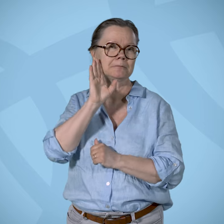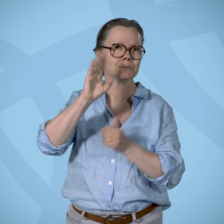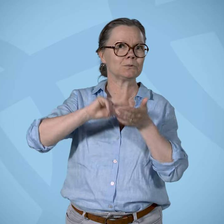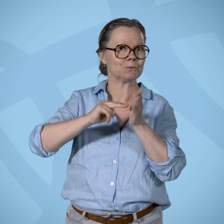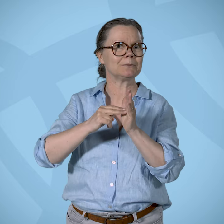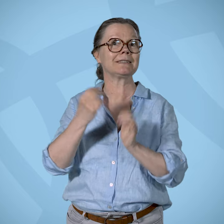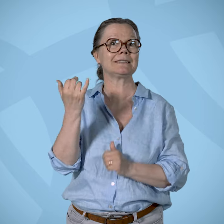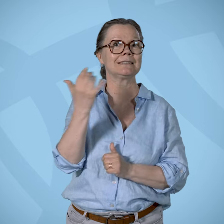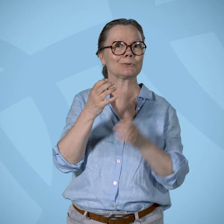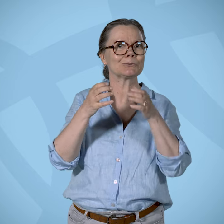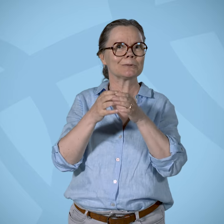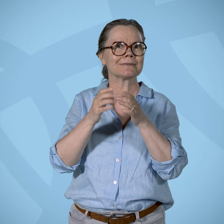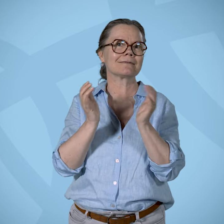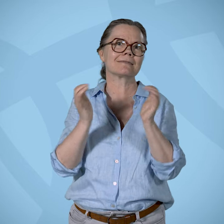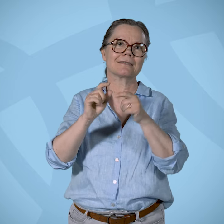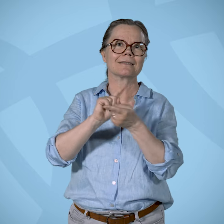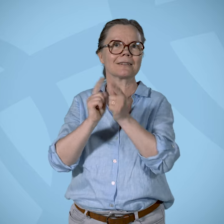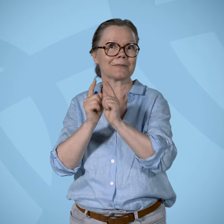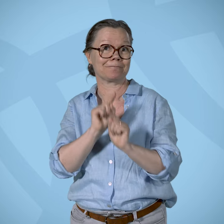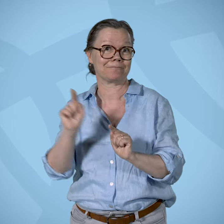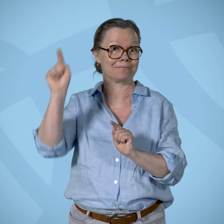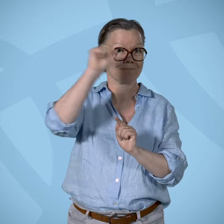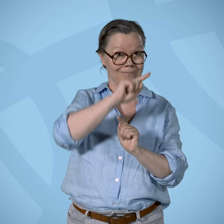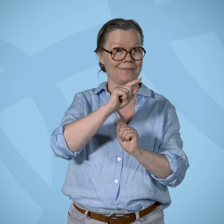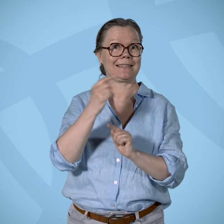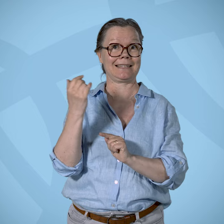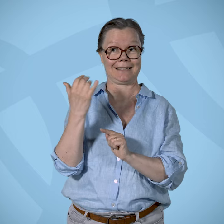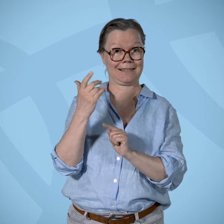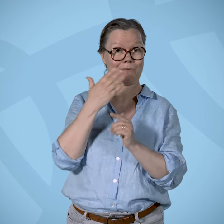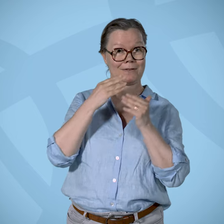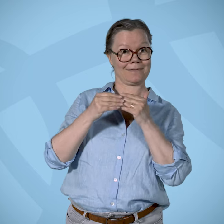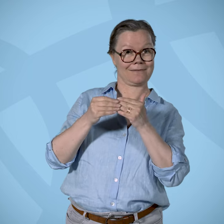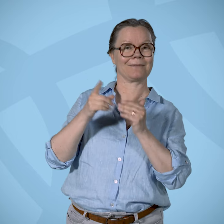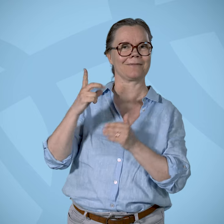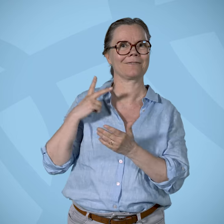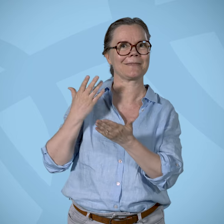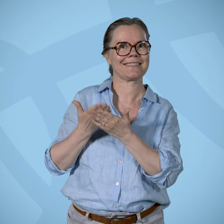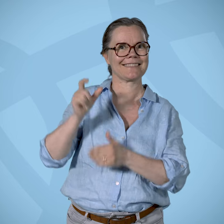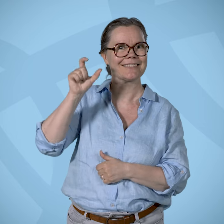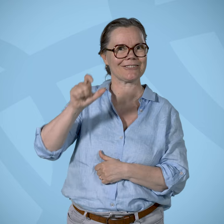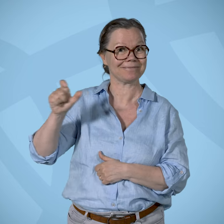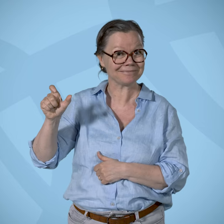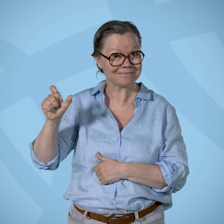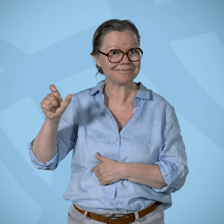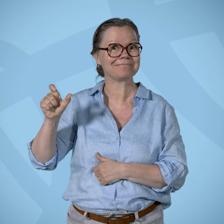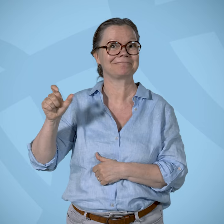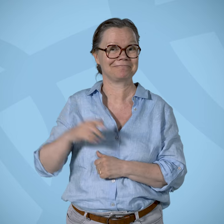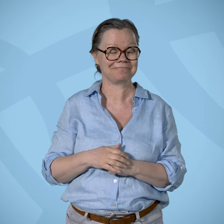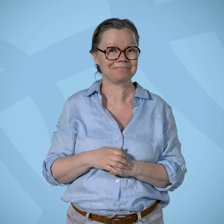Suunniteilla on digiryhmätapaamisia, - joissa vapaaehtoiset ohjaavat digitaidoissa.